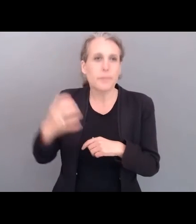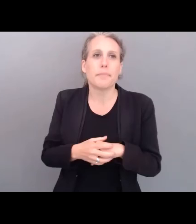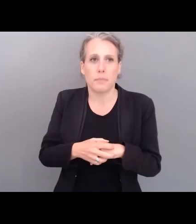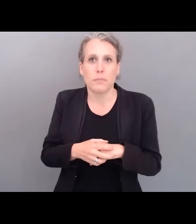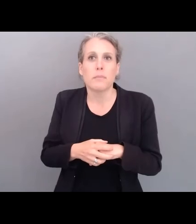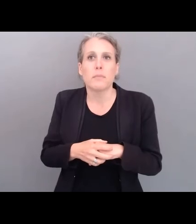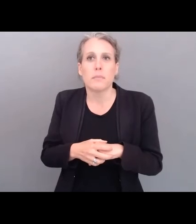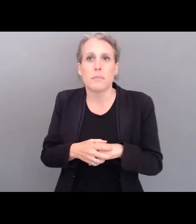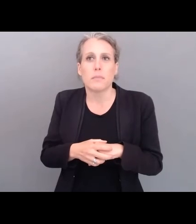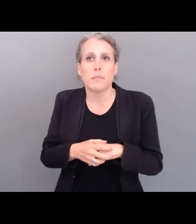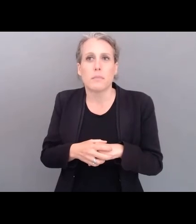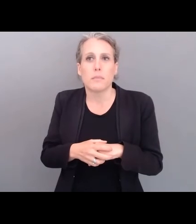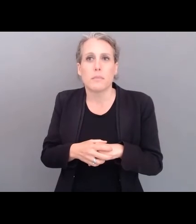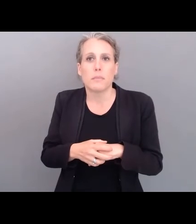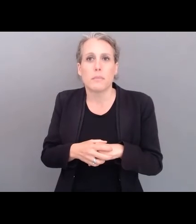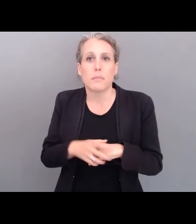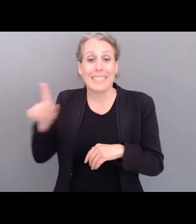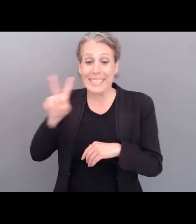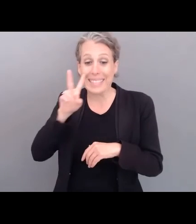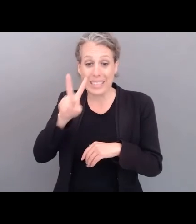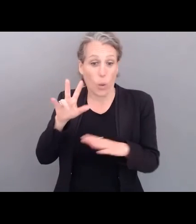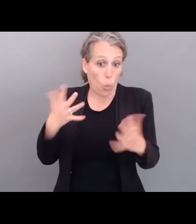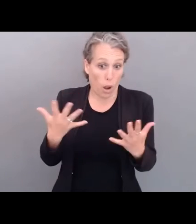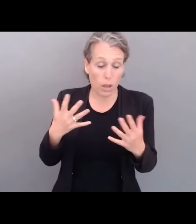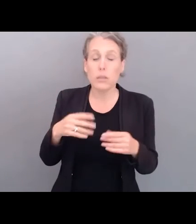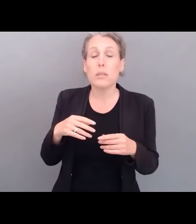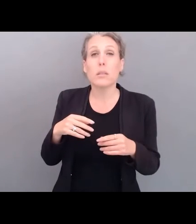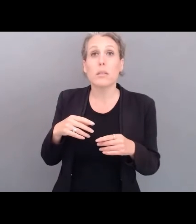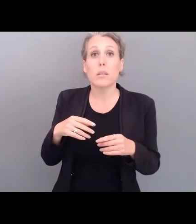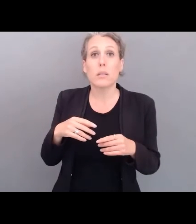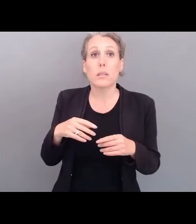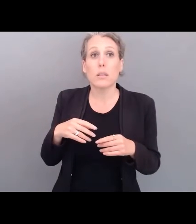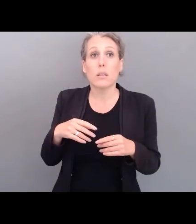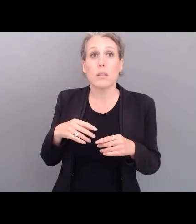En Bangladesh obtuvimos información del Departamento de Salud y del Ministerio de Salud sobre la